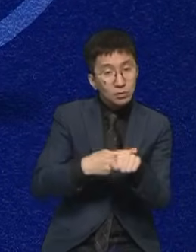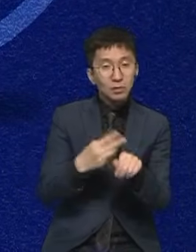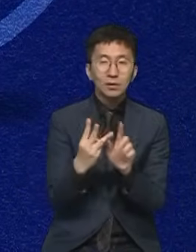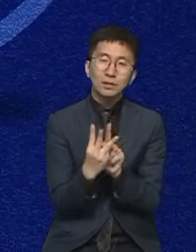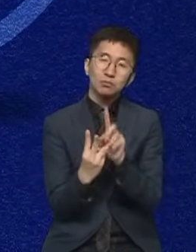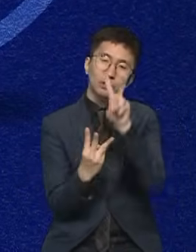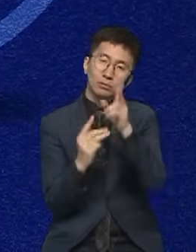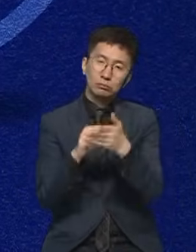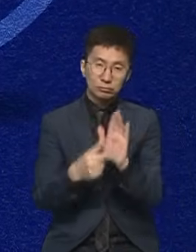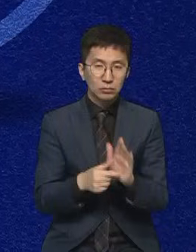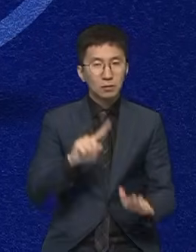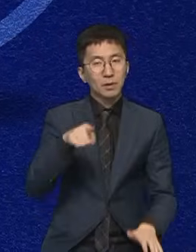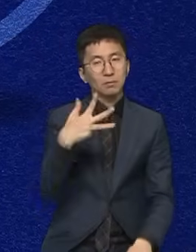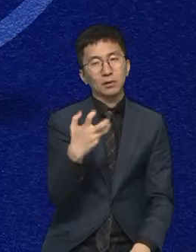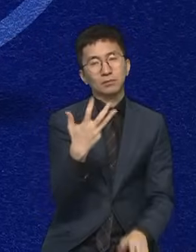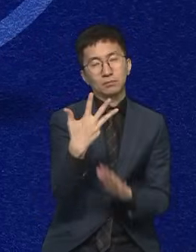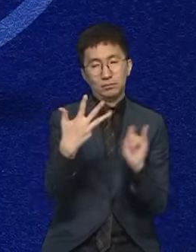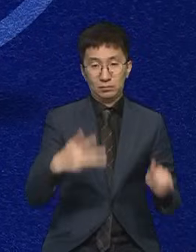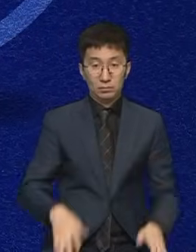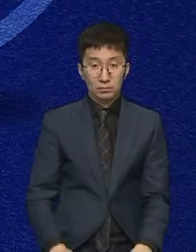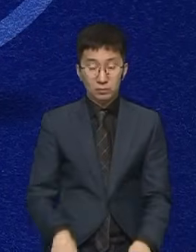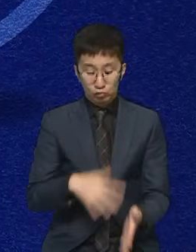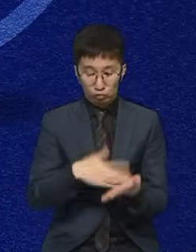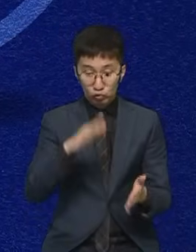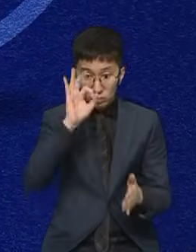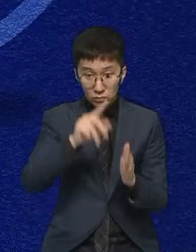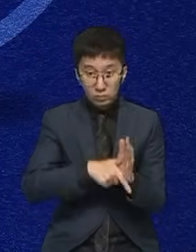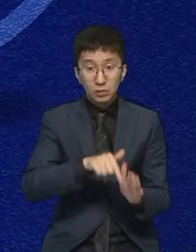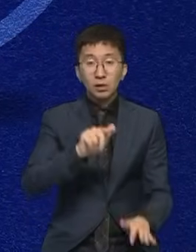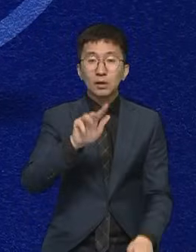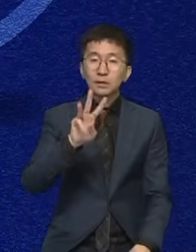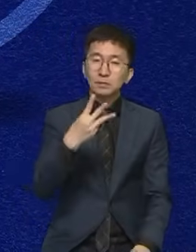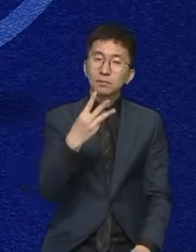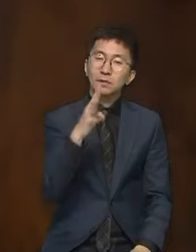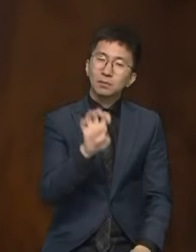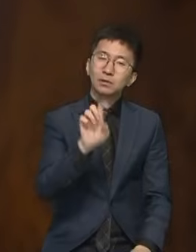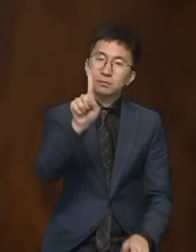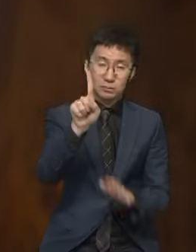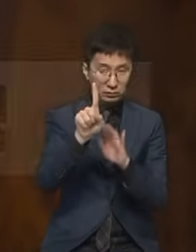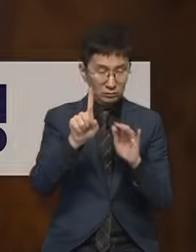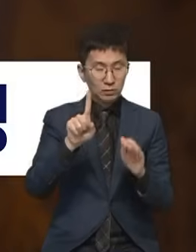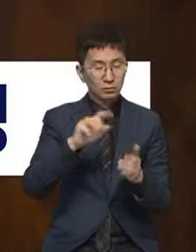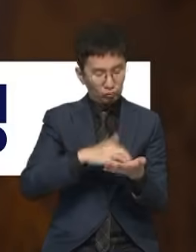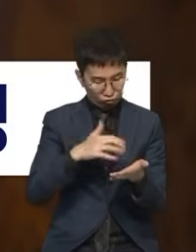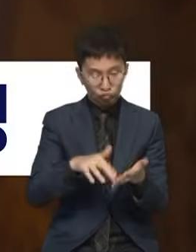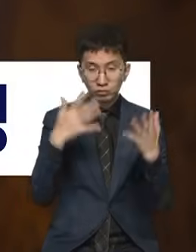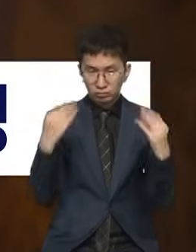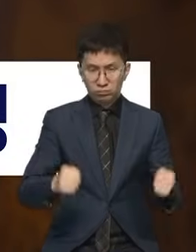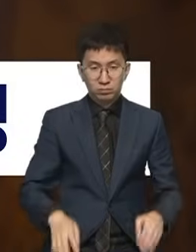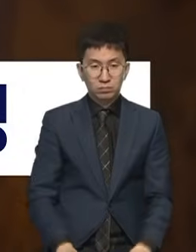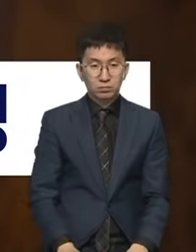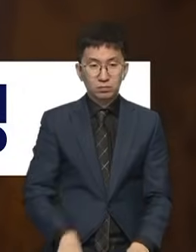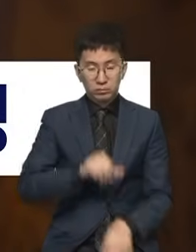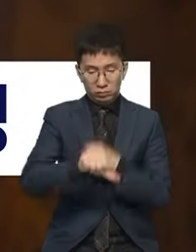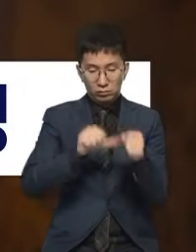전체 3분의 2에 가까운 188명, 건수로는 341건이었습니다. 지난 5년간 5천만 원 이상을 받은 교사가